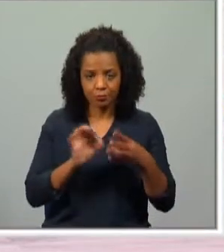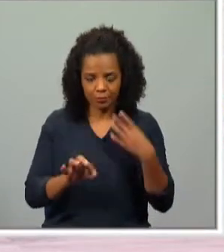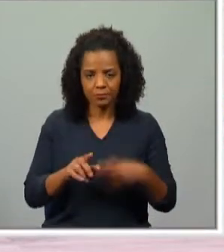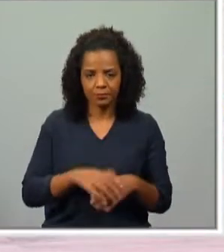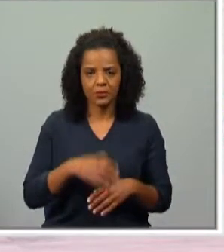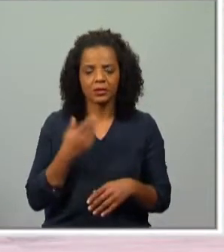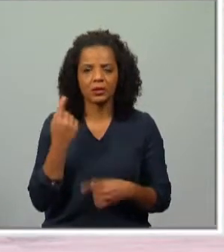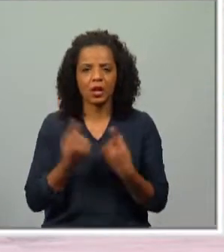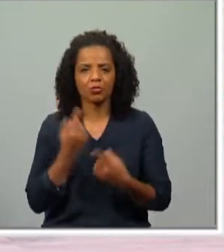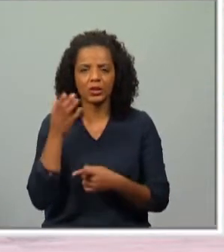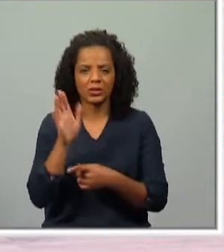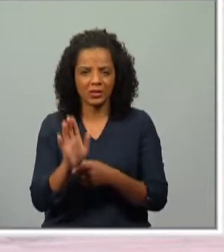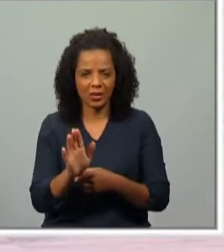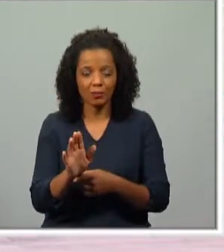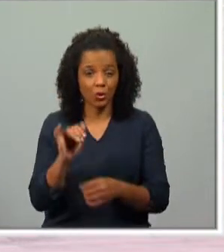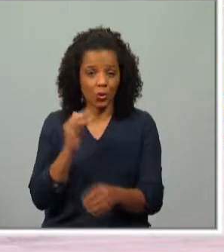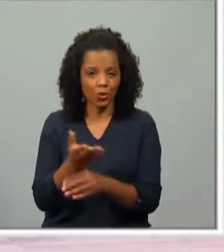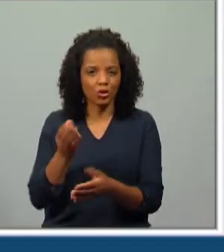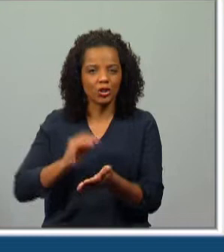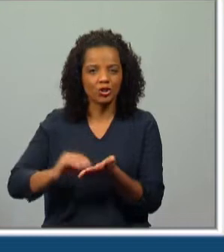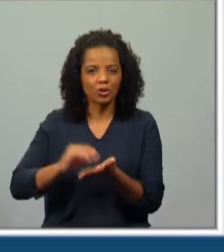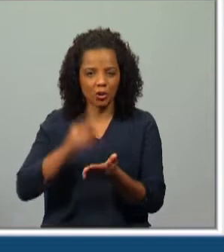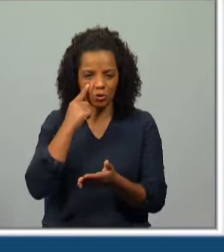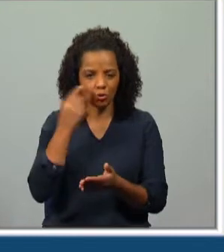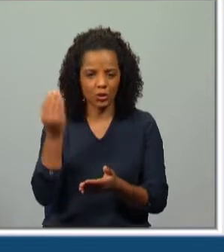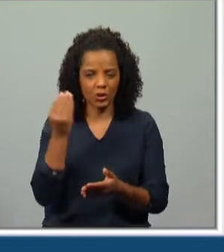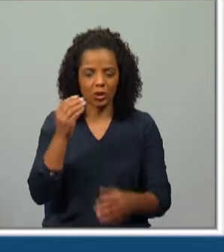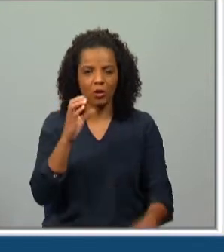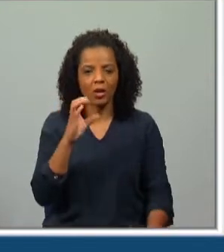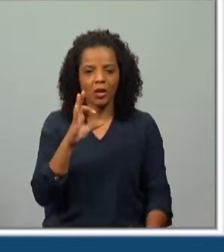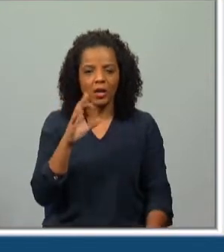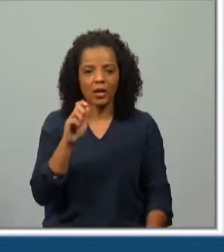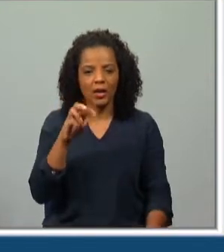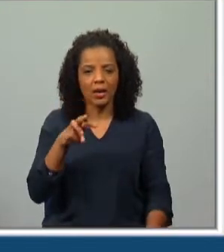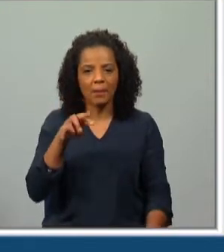conselhos do M5 e um outro escritor conhecido e diz-se disciplinado portanto M5 和另一位作家的建議已知並因此受到紀律處分